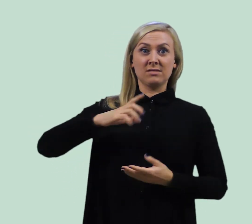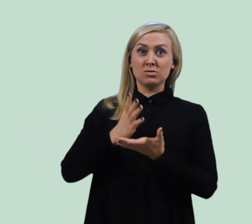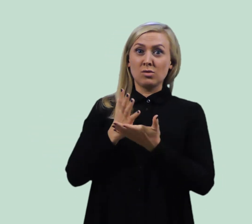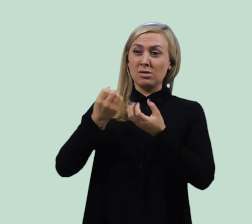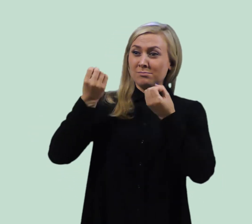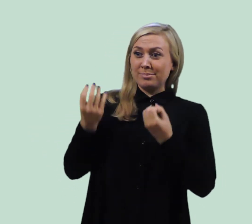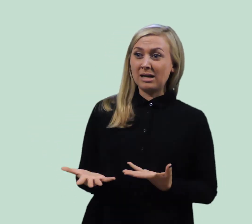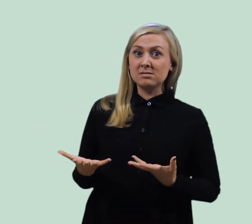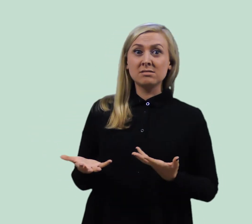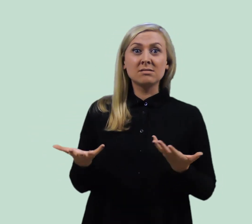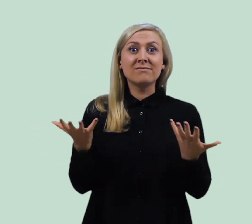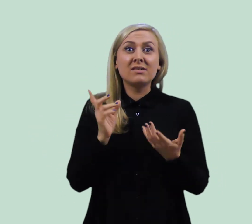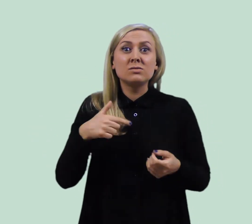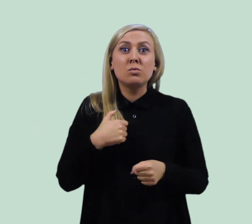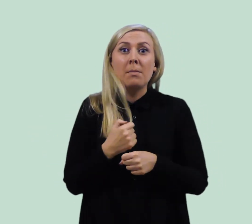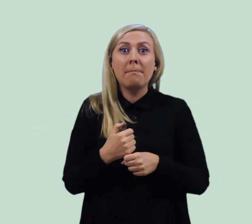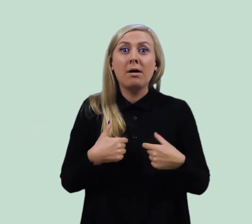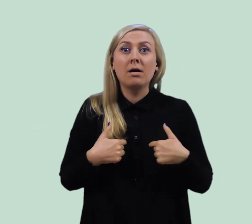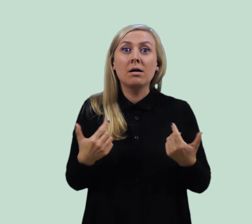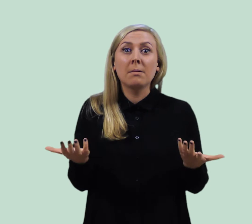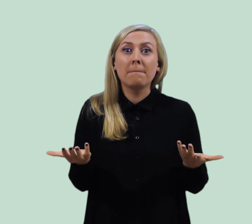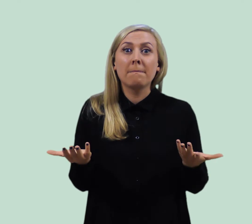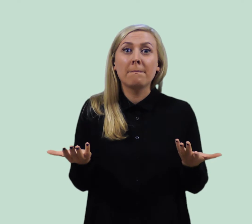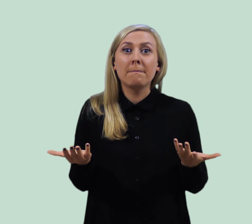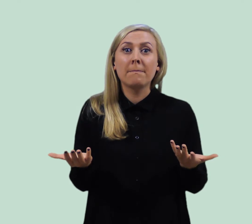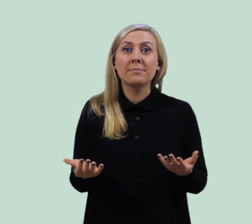Wenn mir sexuelle Gewalt passiert ist, was kann ich machen?